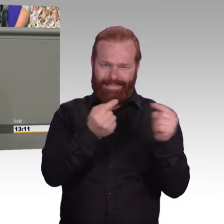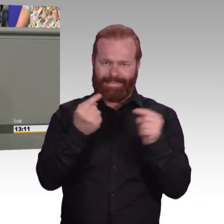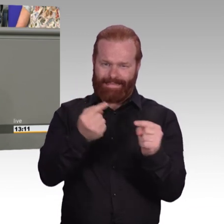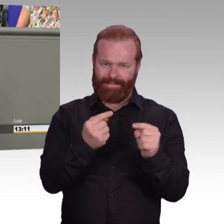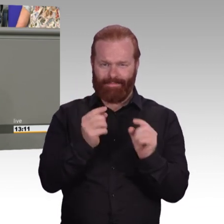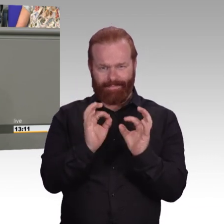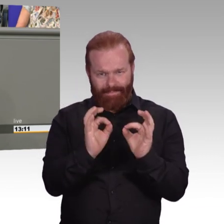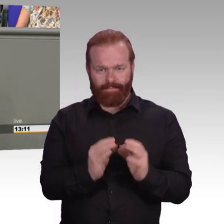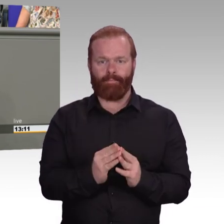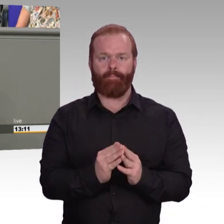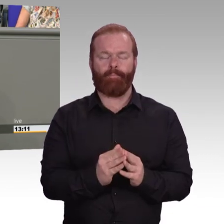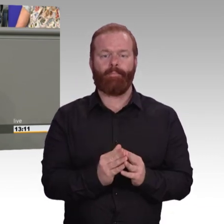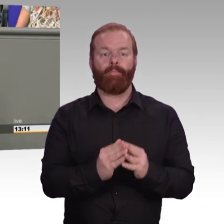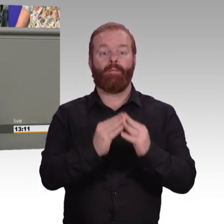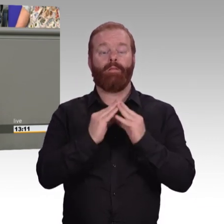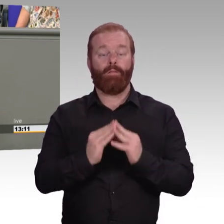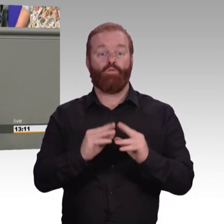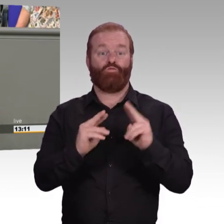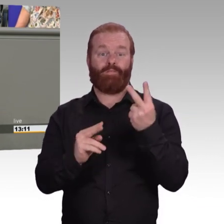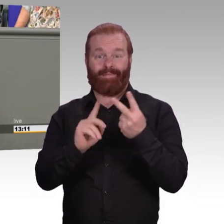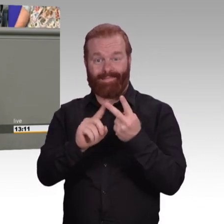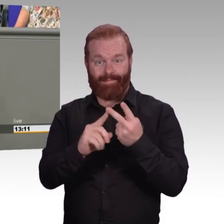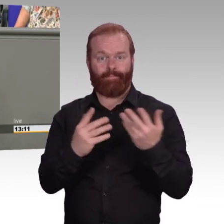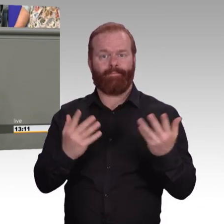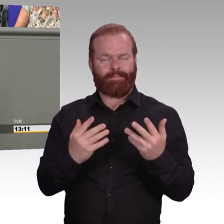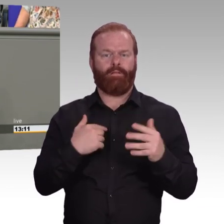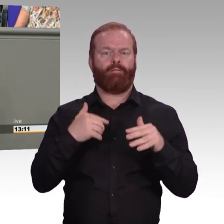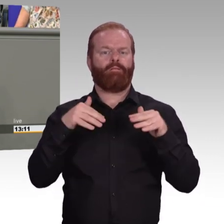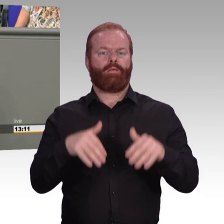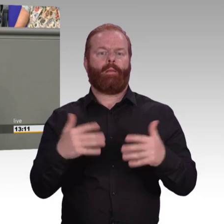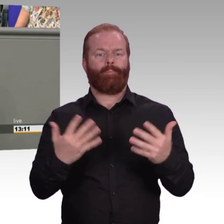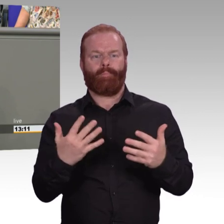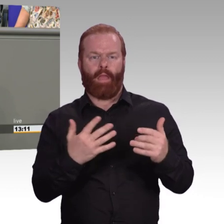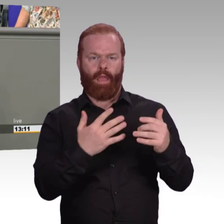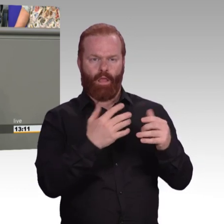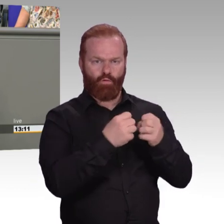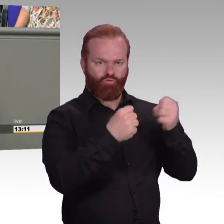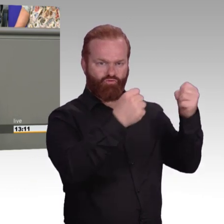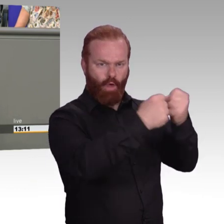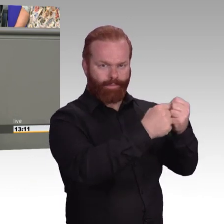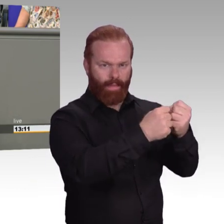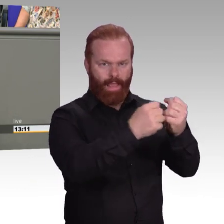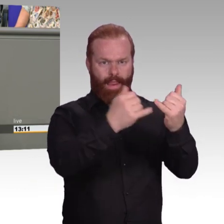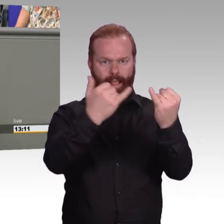des Grundgesetzes nicht zugunsten des Staates und zulasten der Eltern verschoben werden. (Beifall)